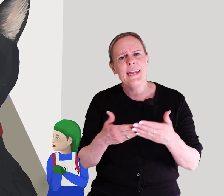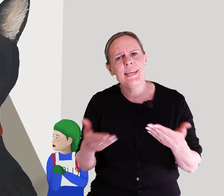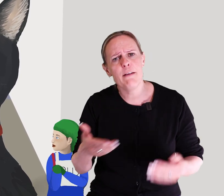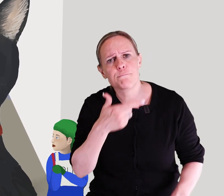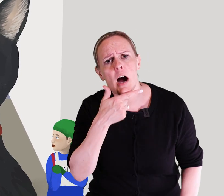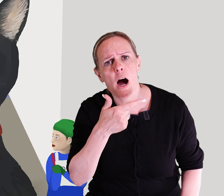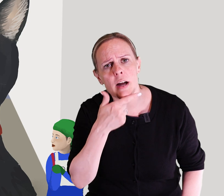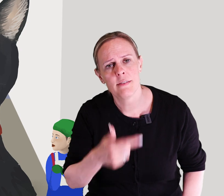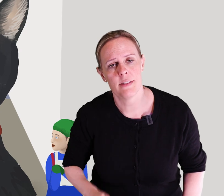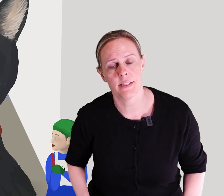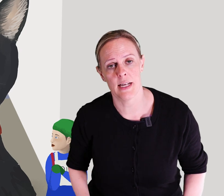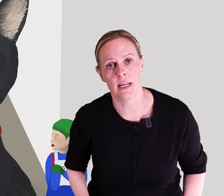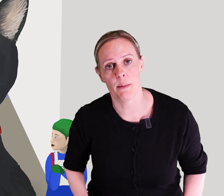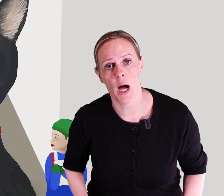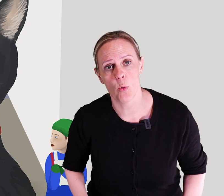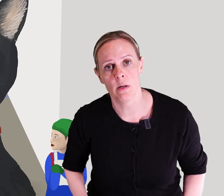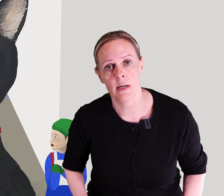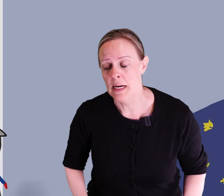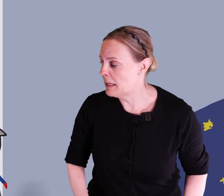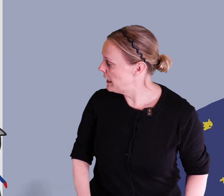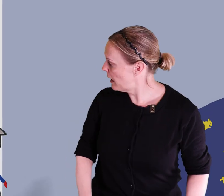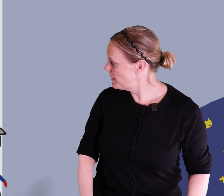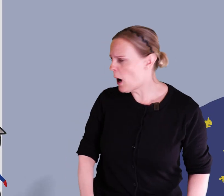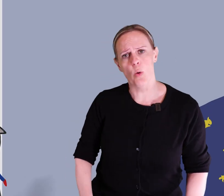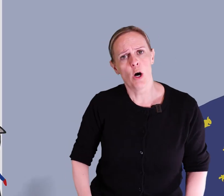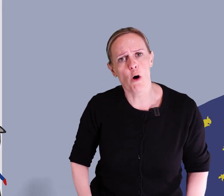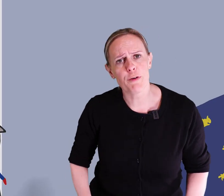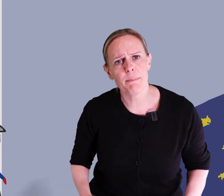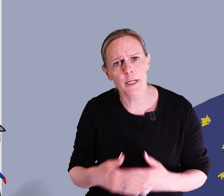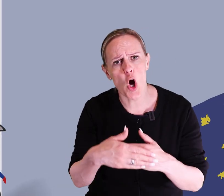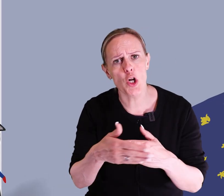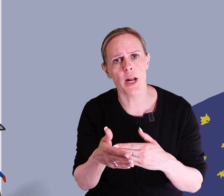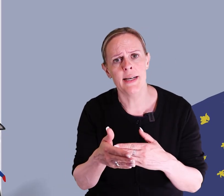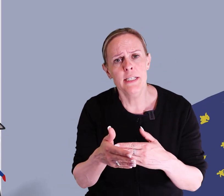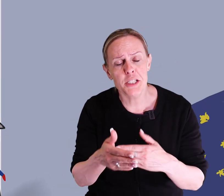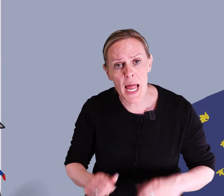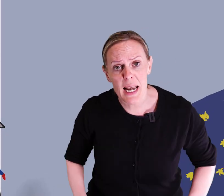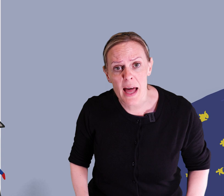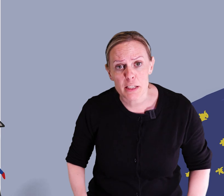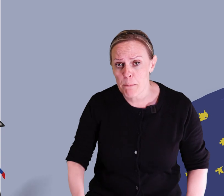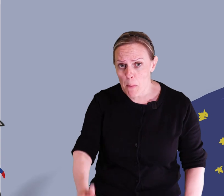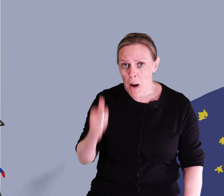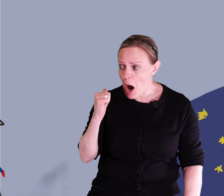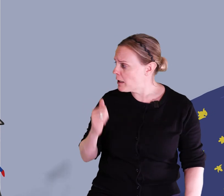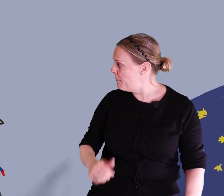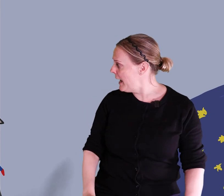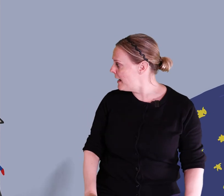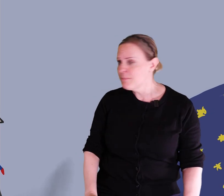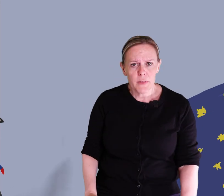ingen fara säger lilla Mjau lilla Mjau går fram till dörren ställer sig på bakbenen